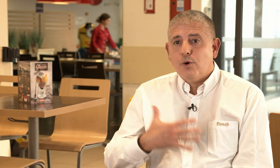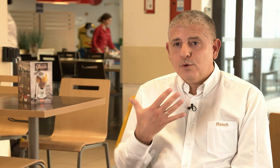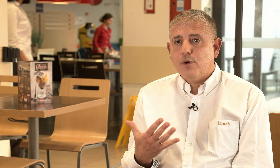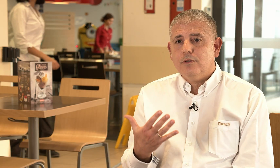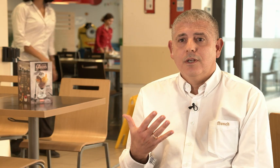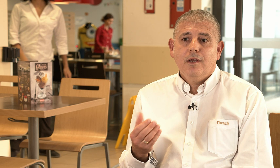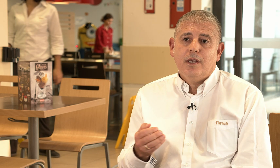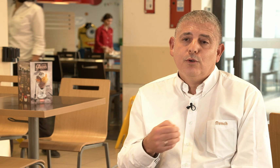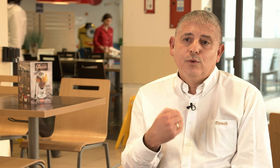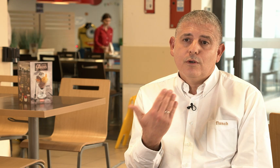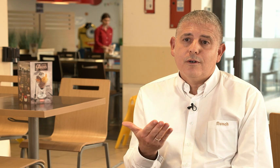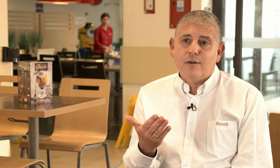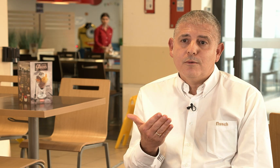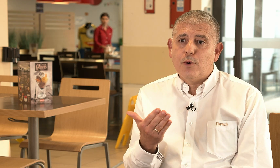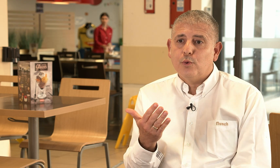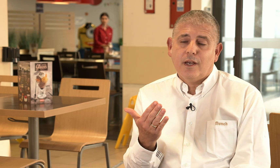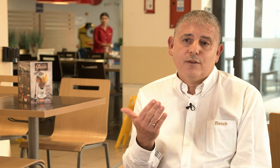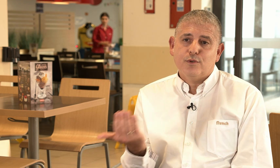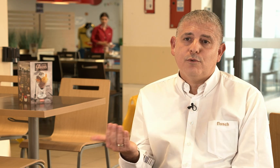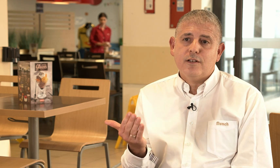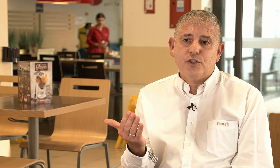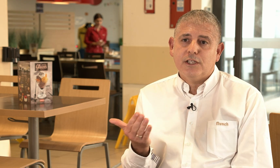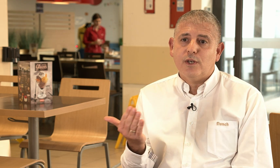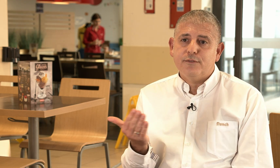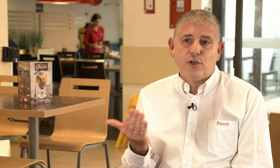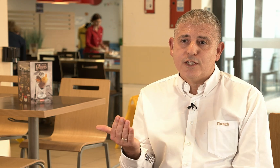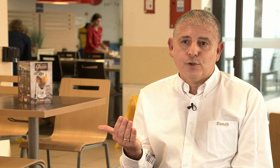est concluante, et que, au contraire, il faut savoir s’enrichir de la différence des autres.